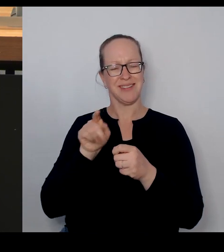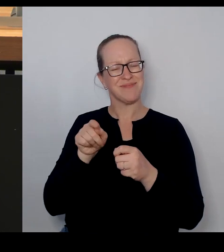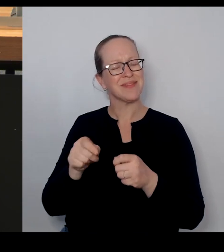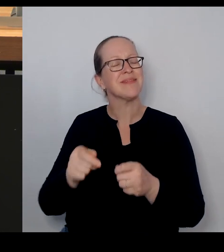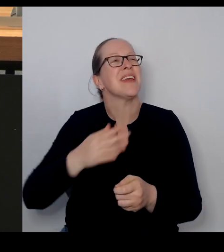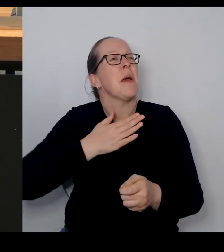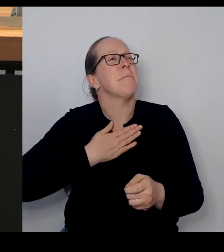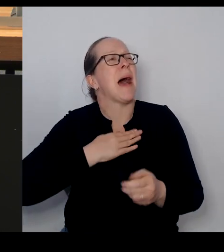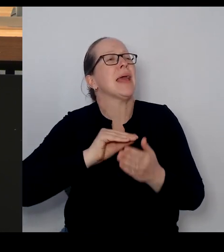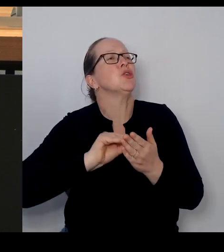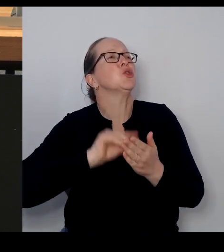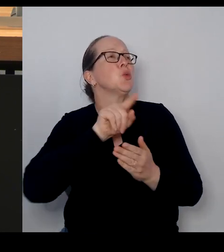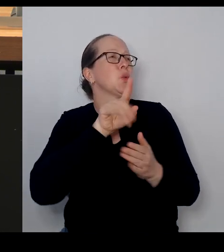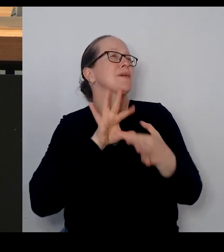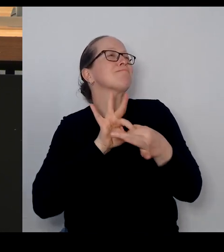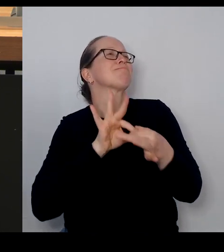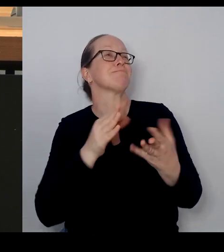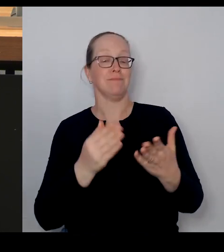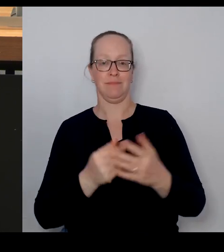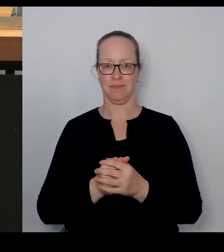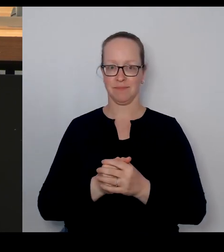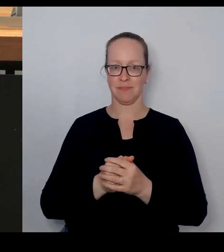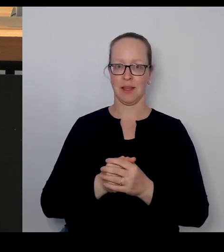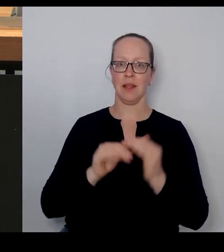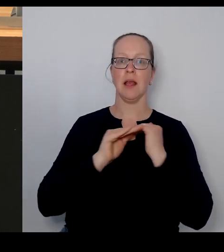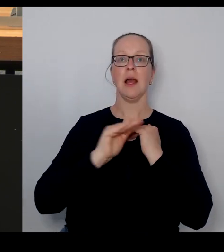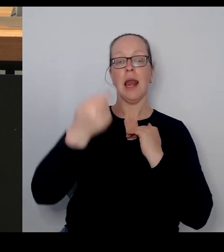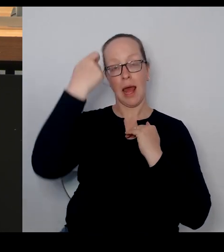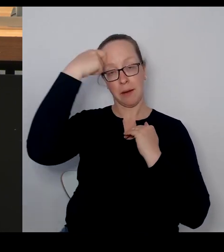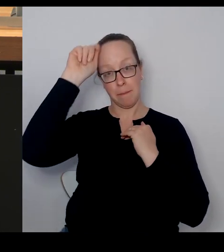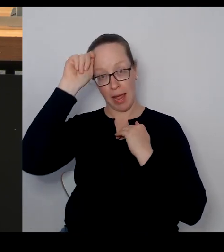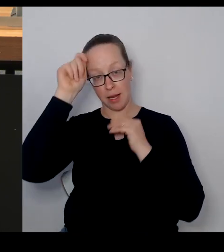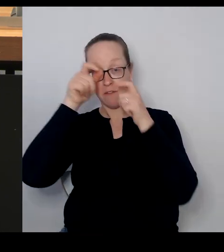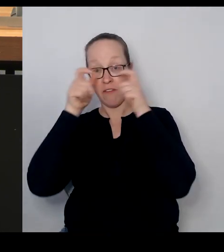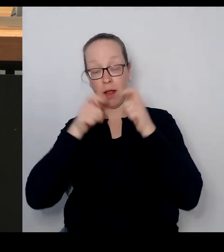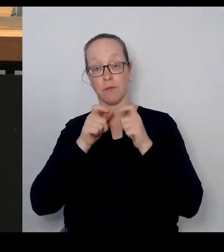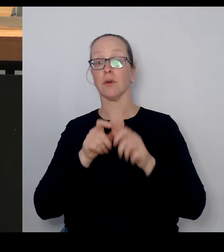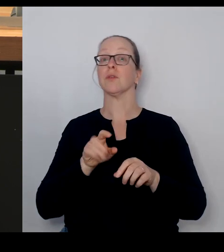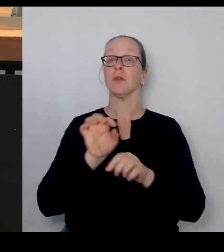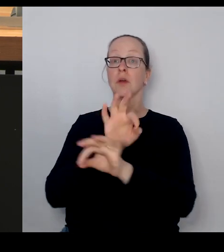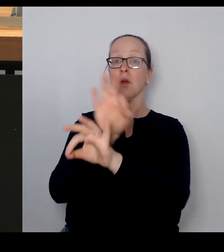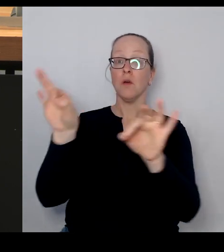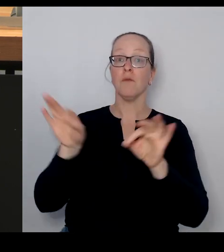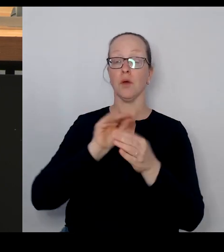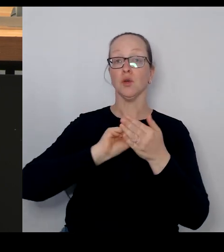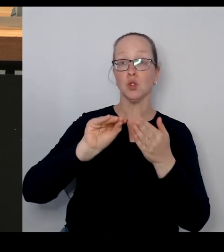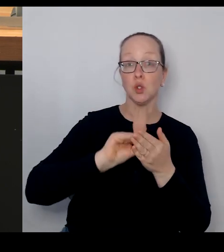Schülerinnen und Schülern wie auch gegenüber den Arbeitnehmerinnen, den Menschen, die jeden Tag dafür sorgen, dass die